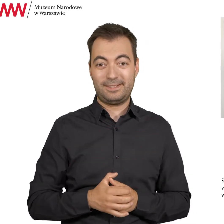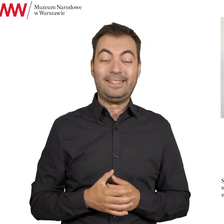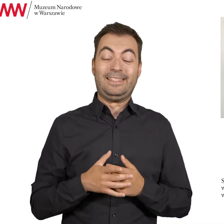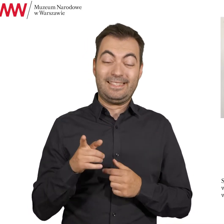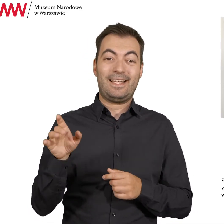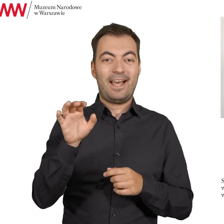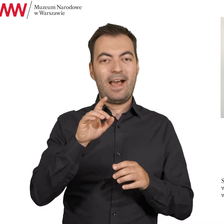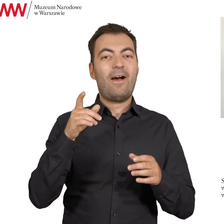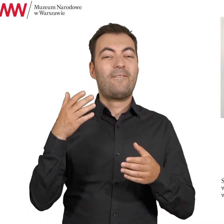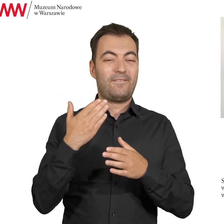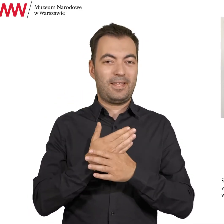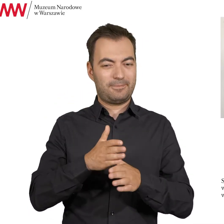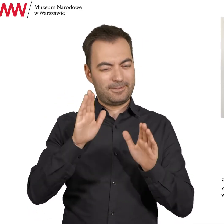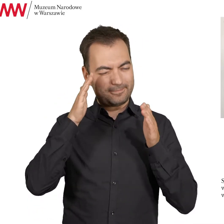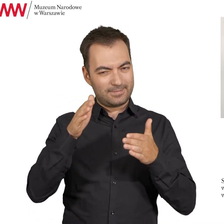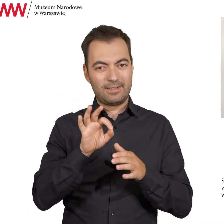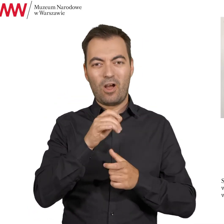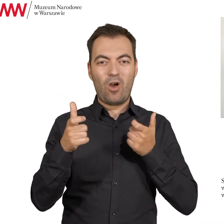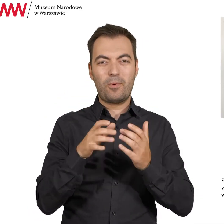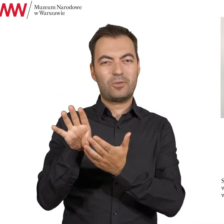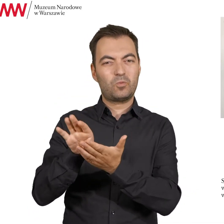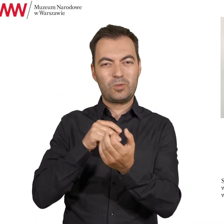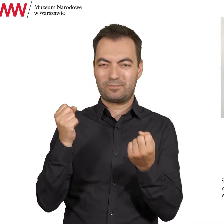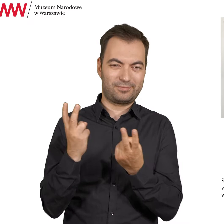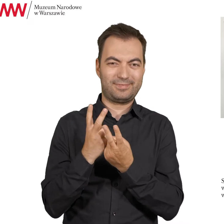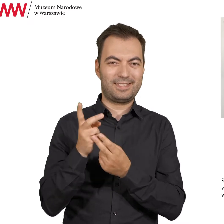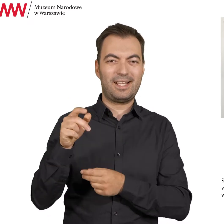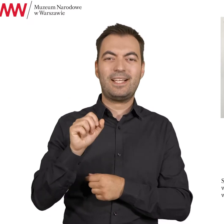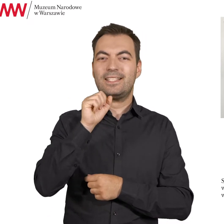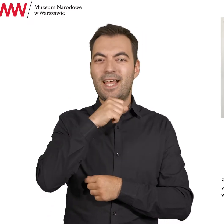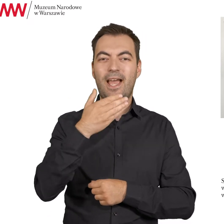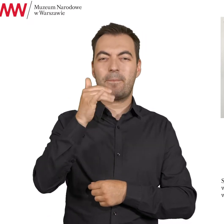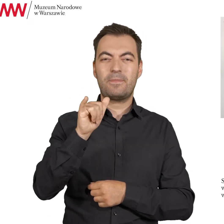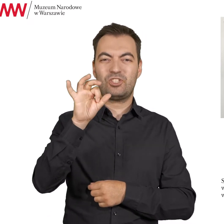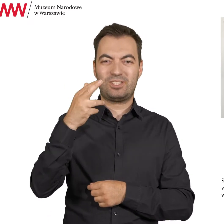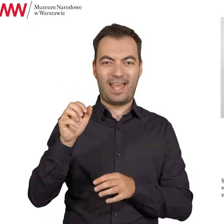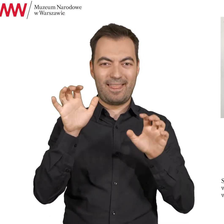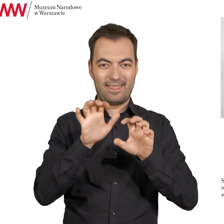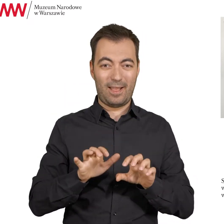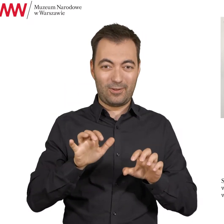i specjalizująca się w naśladowaniu dekoracji starej Miśni,